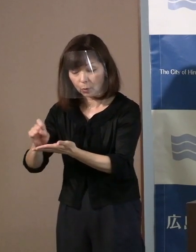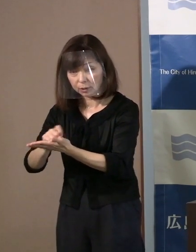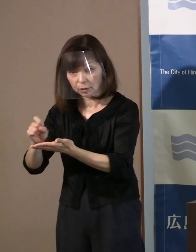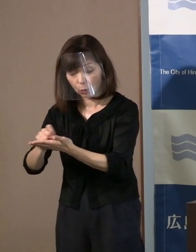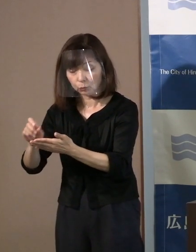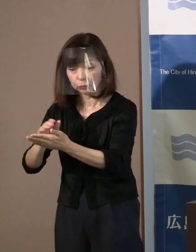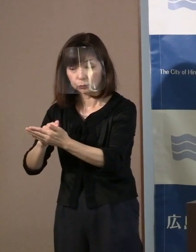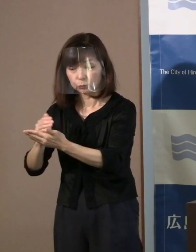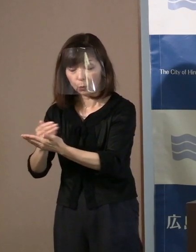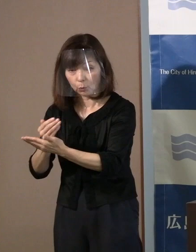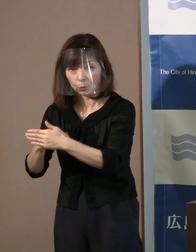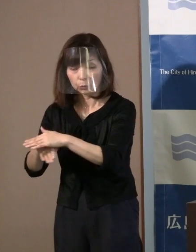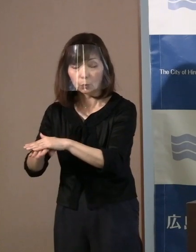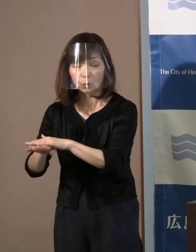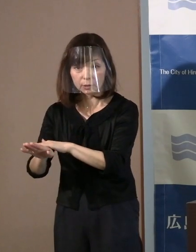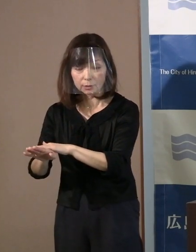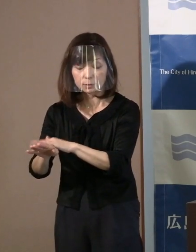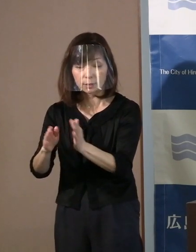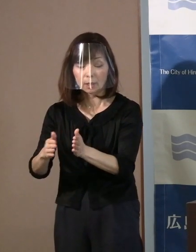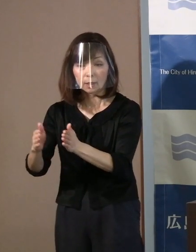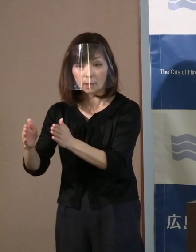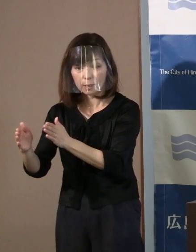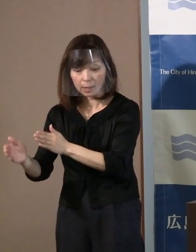さらにもう一つ下の層､